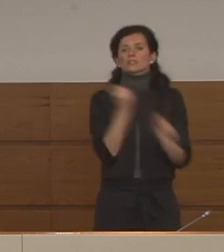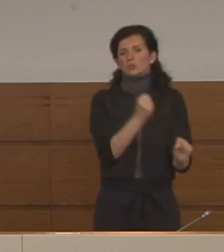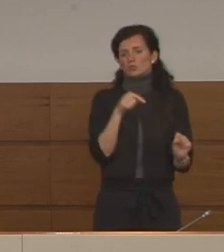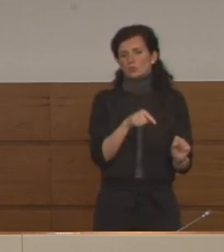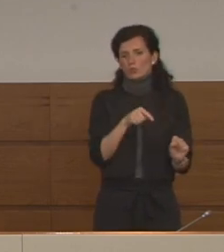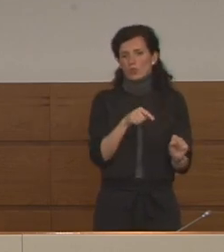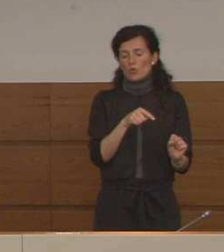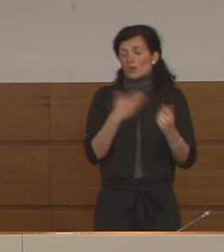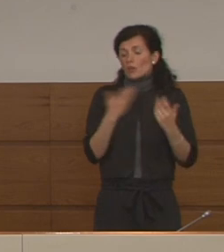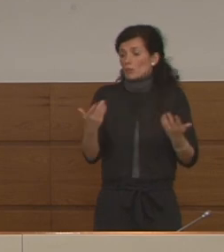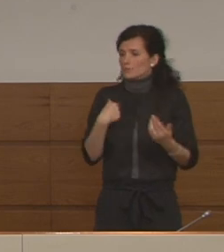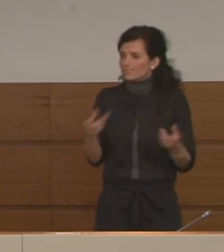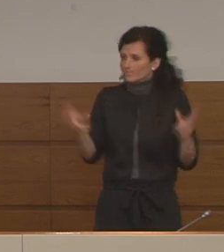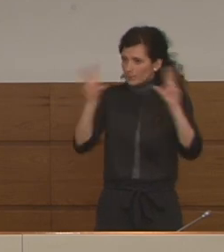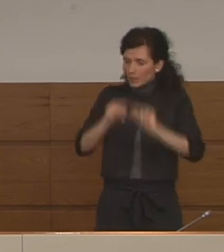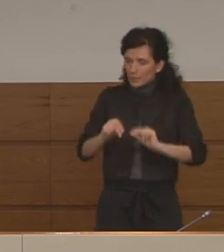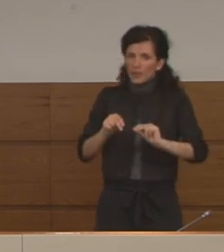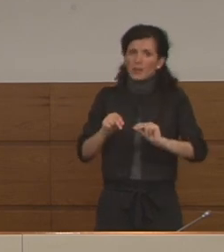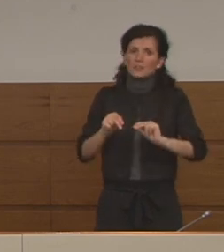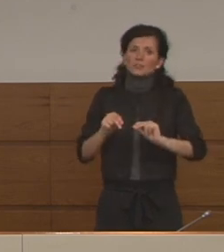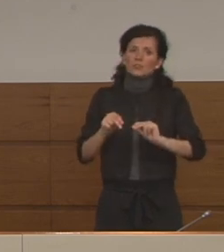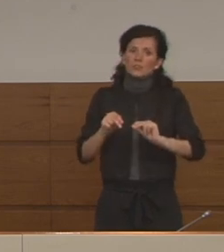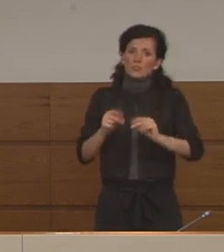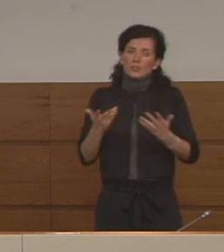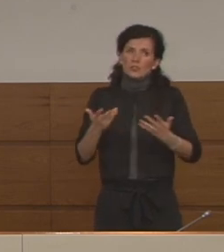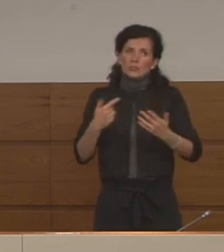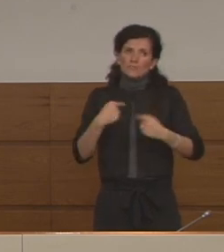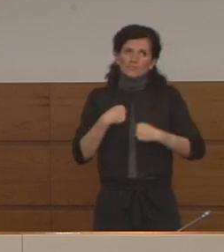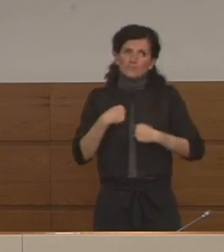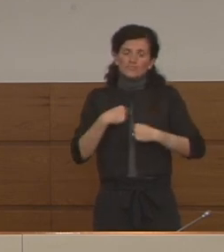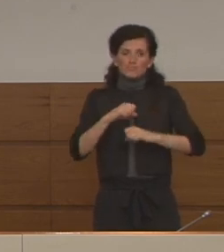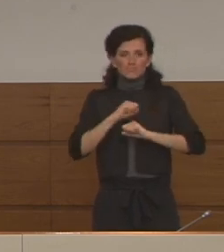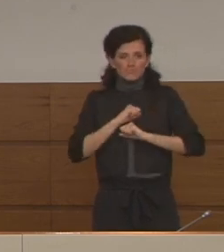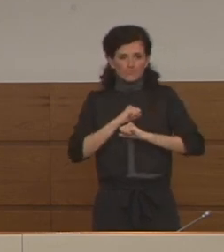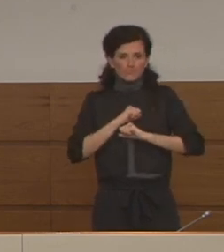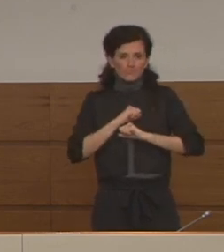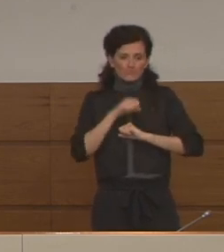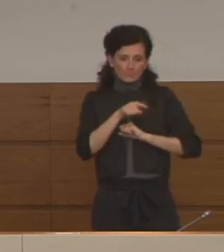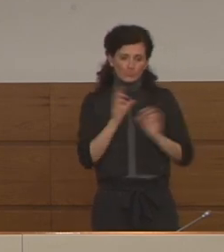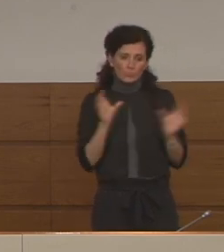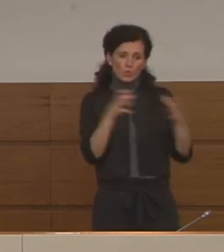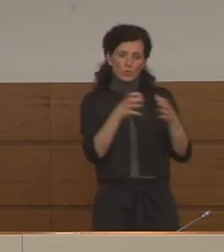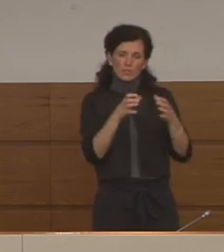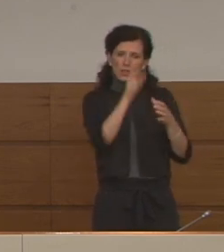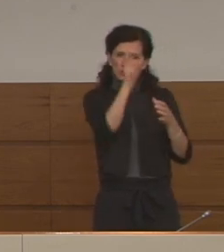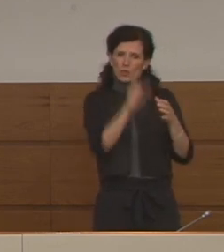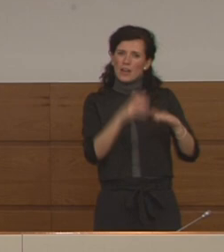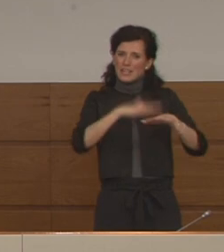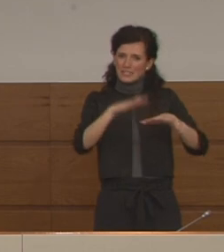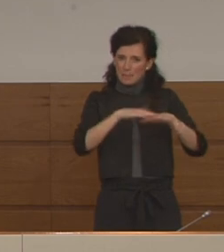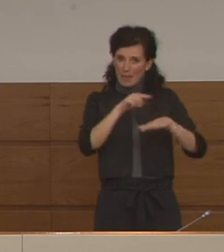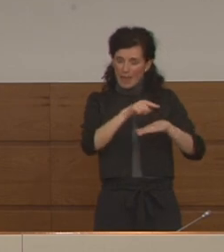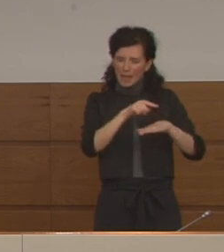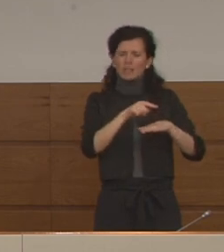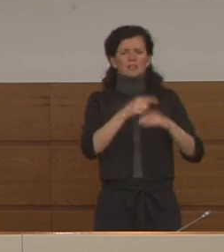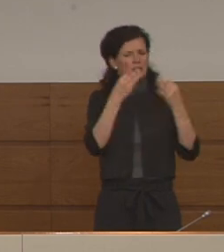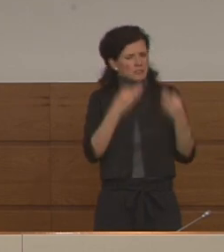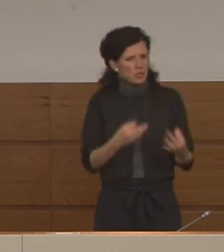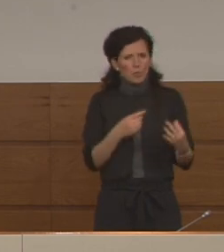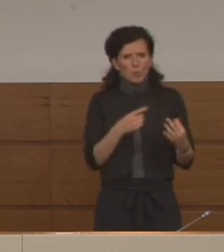ripeto credo che il comitato di esperti fornirà il proprio contributo nei tempi